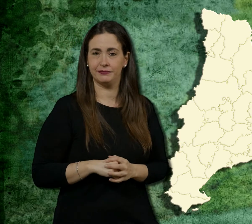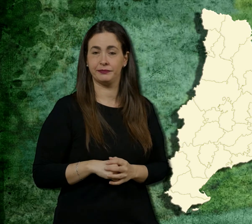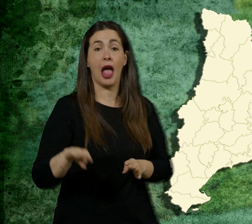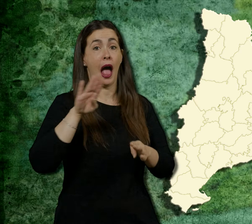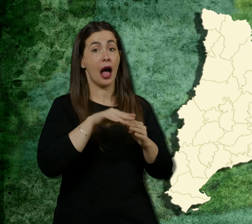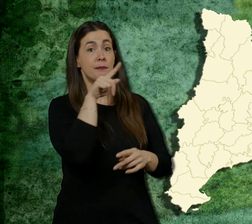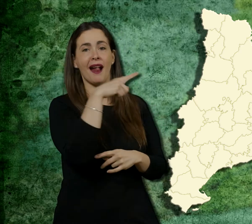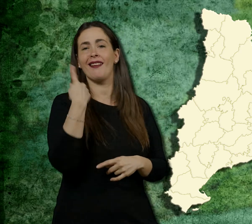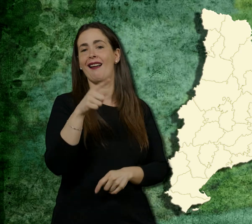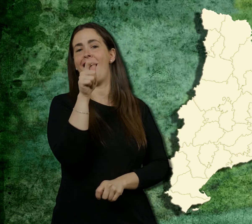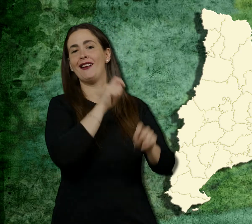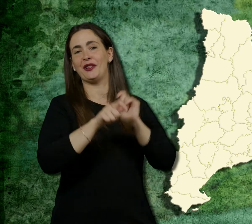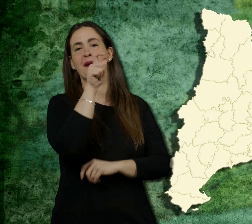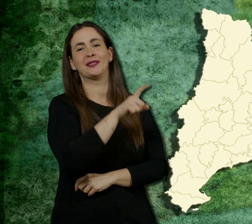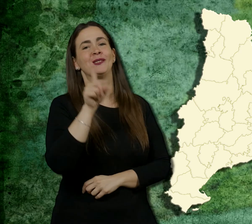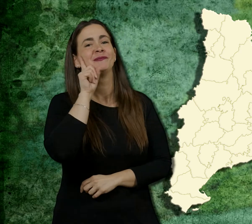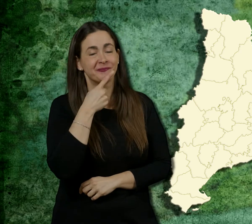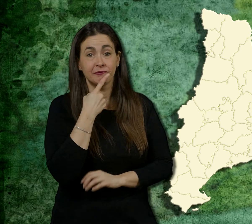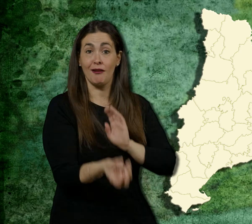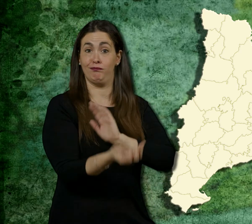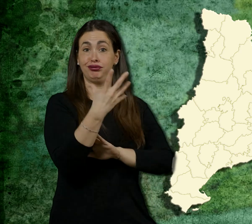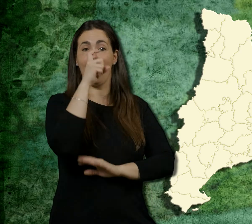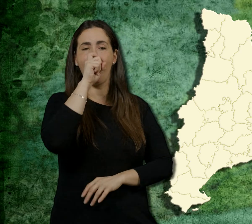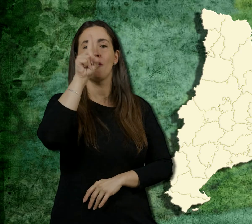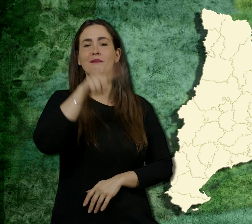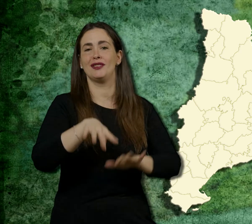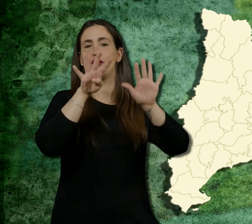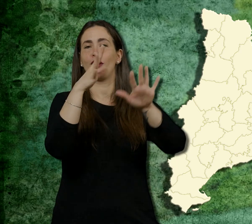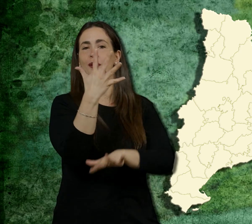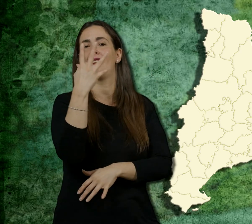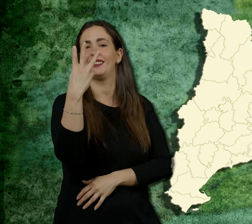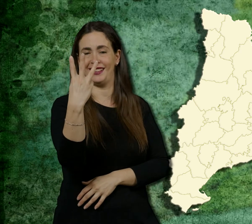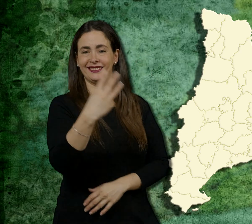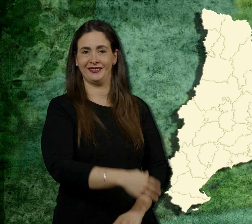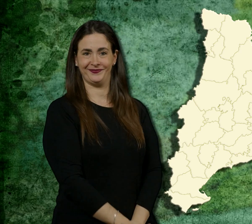Hi ha el Casal Social del Sord de Manresa i Comarques, fundat el 1953.